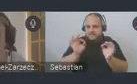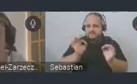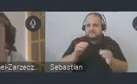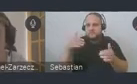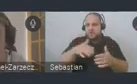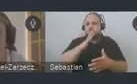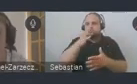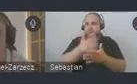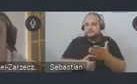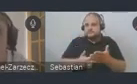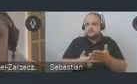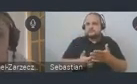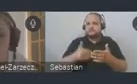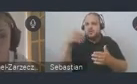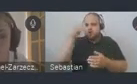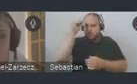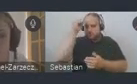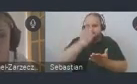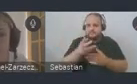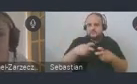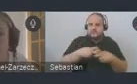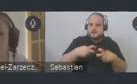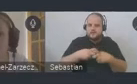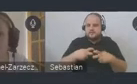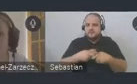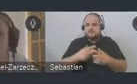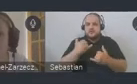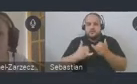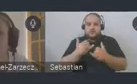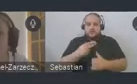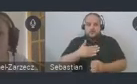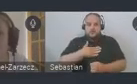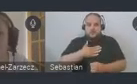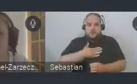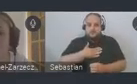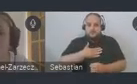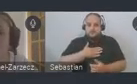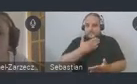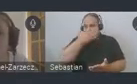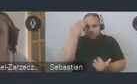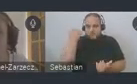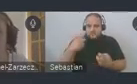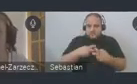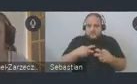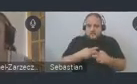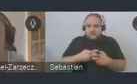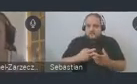wiem z czego mogę skorzystać, mogę się uczyć przez Internet. Jeżeli nie posiadam kompetencji cyfrowych,